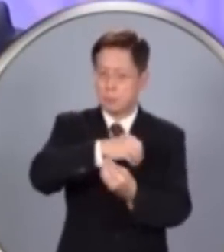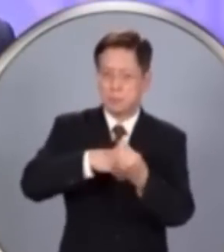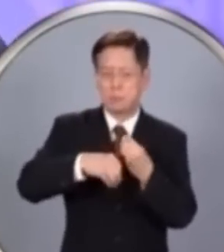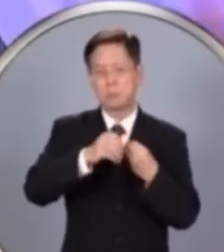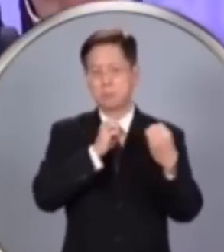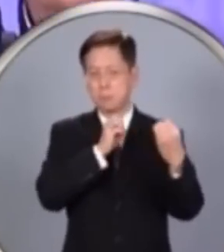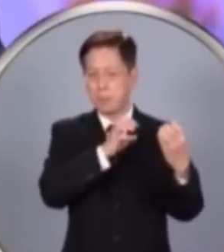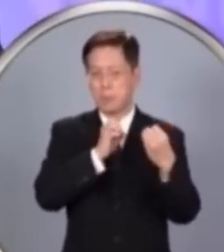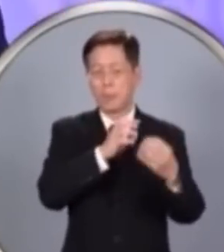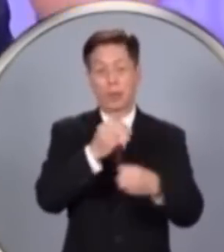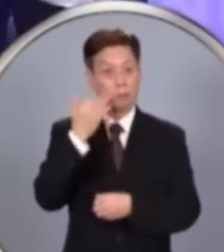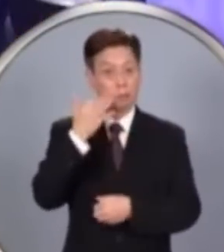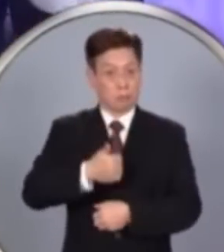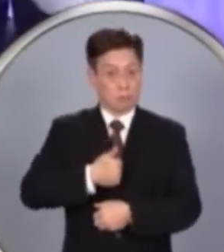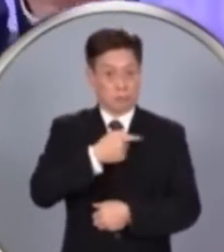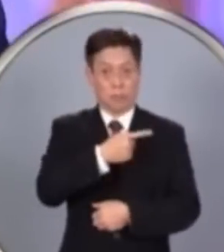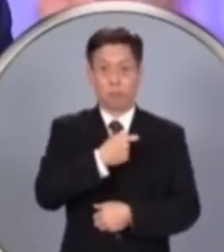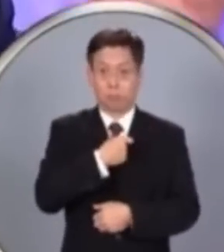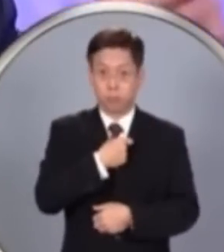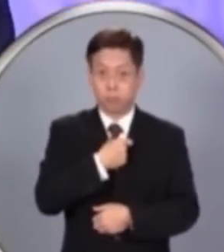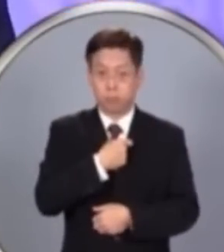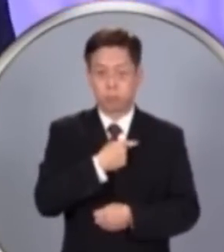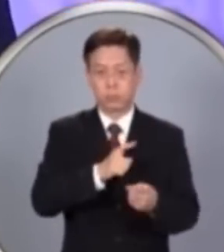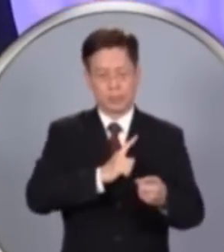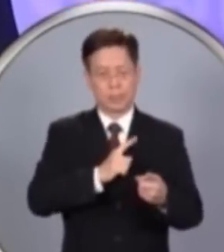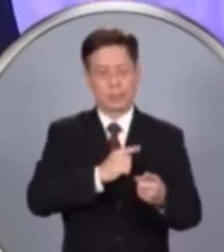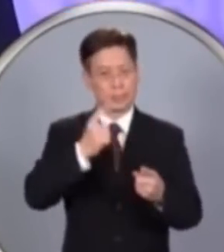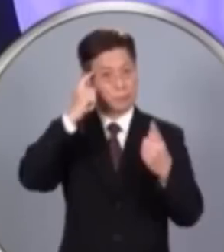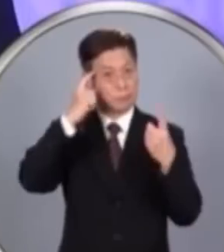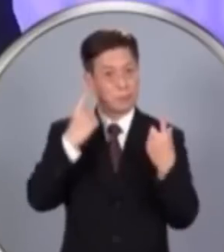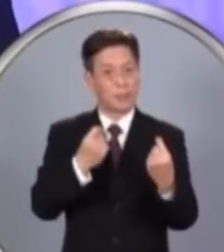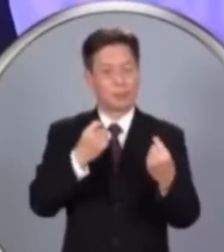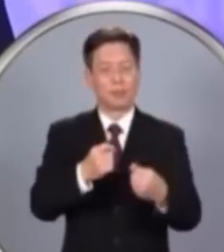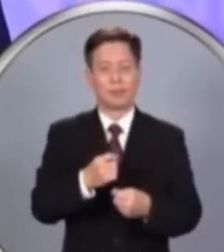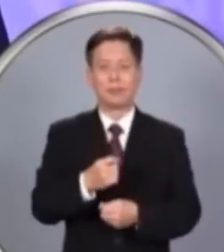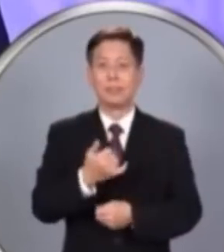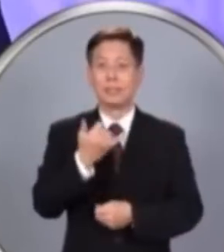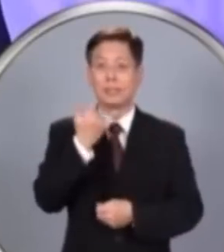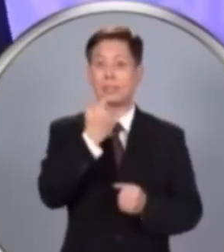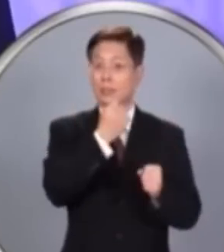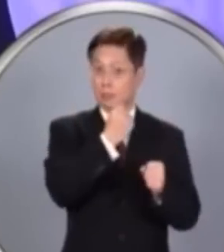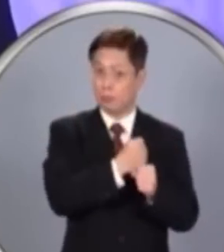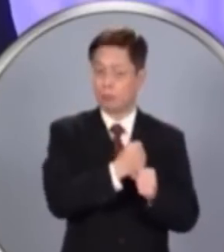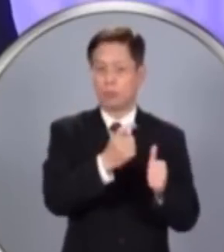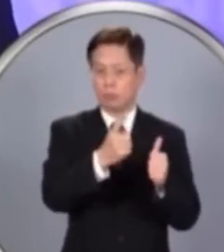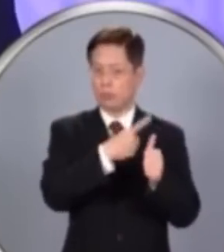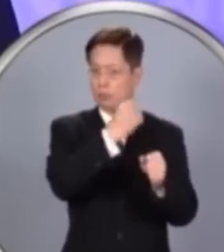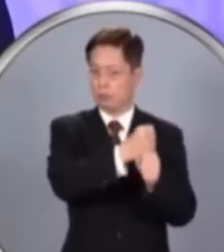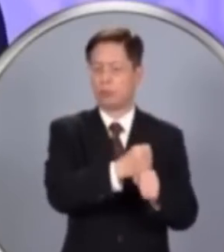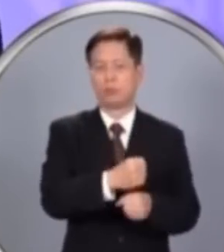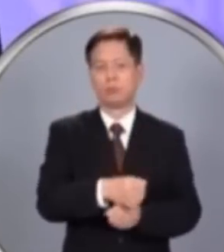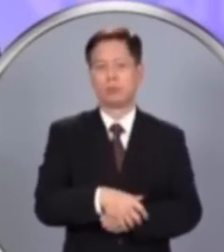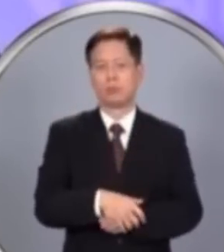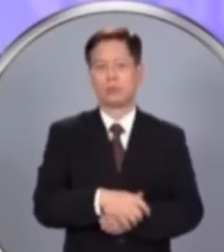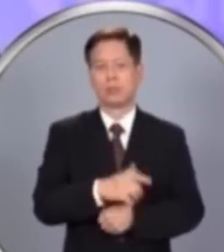如果你真是要心靈契合 把可以做的你就先做了 兩岸不是一家親嗎？